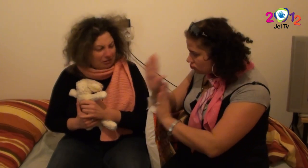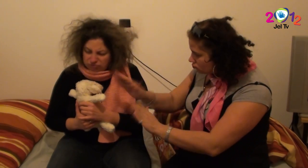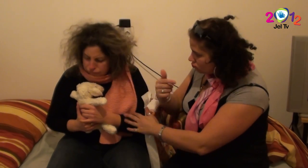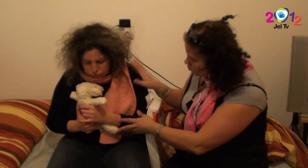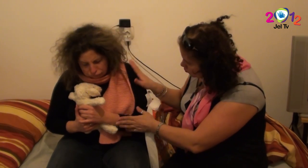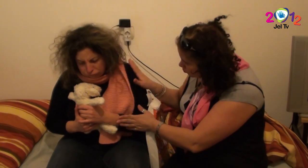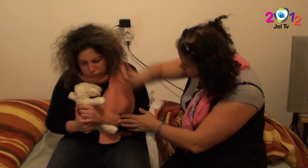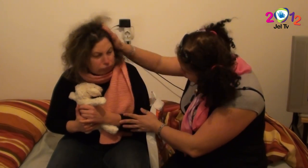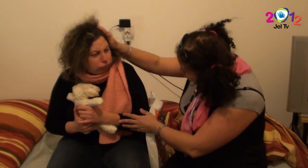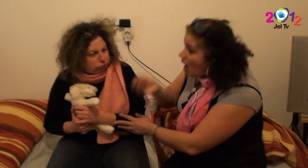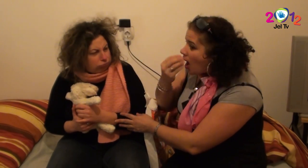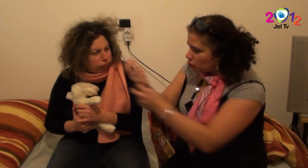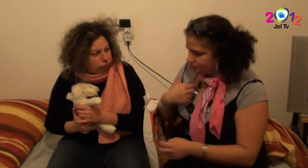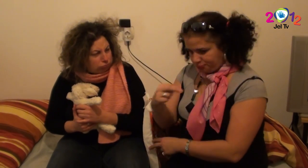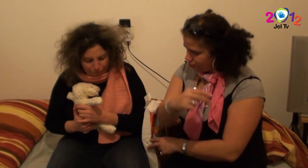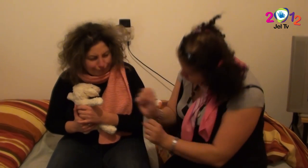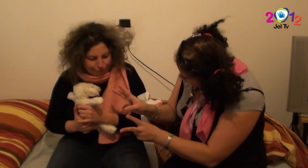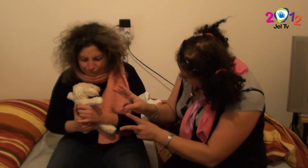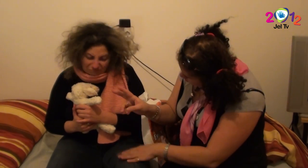Feküdj! Hozok ennivalót, oké? Oké?